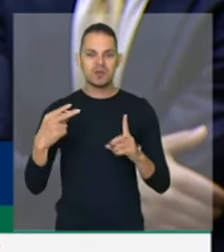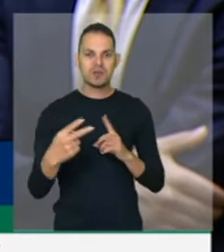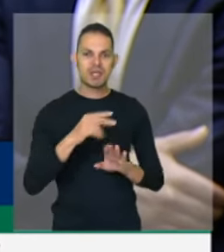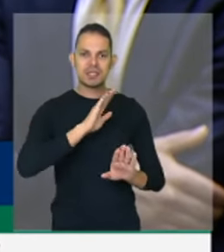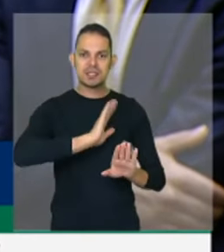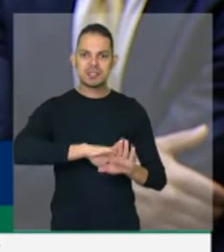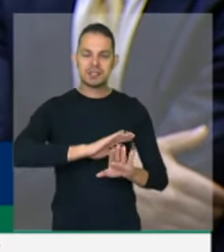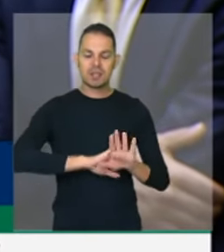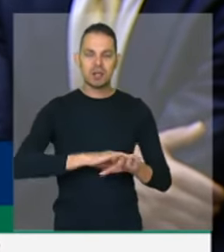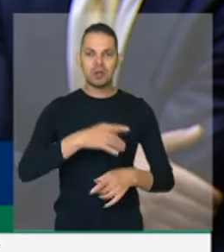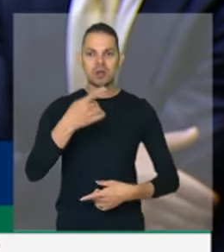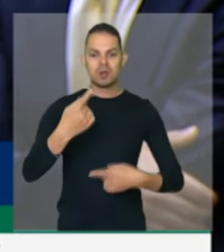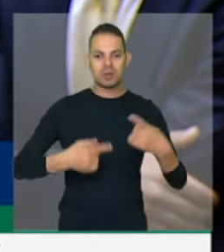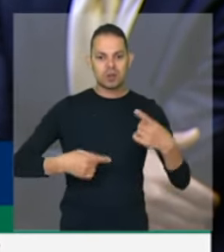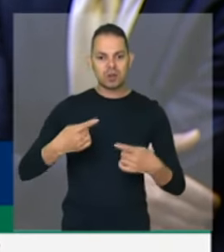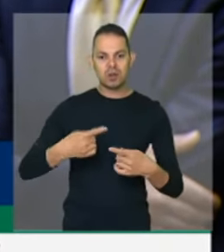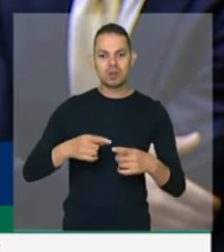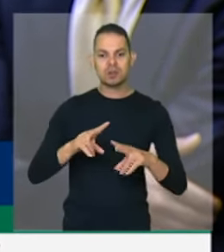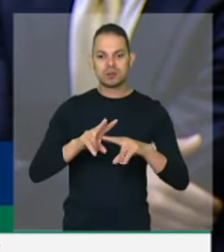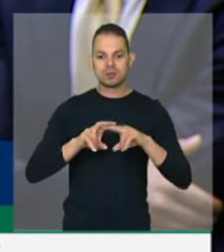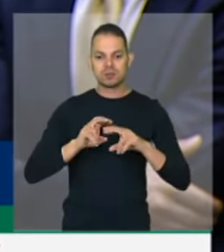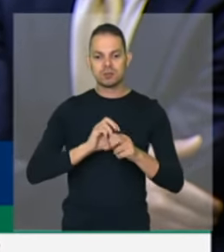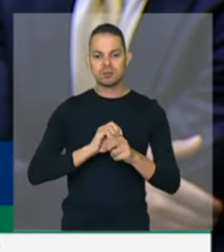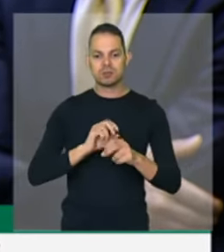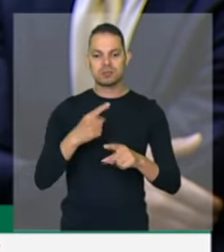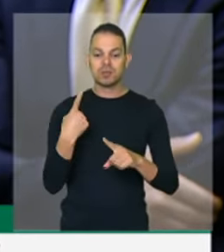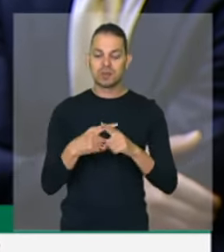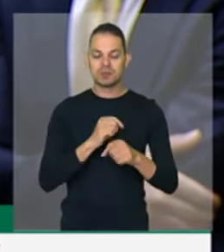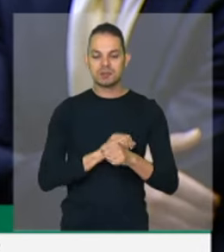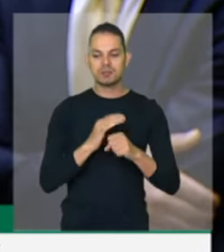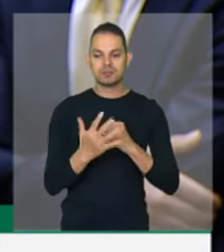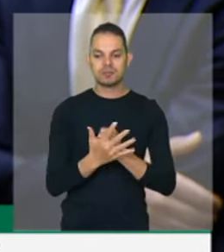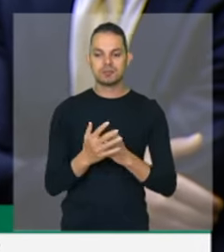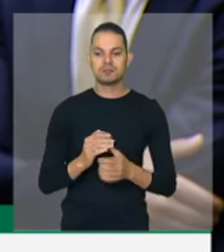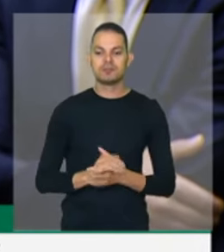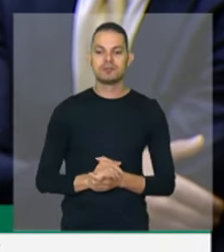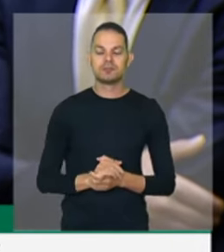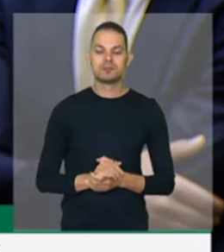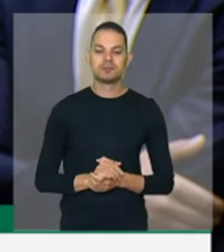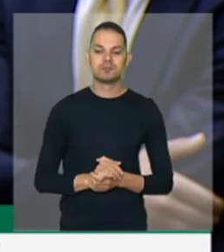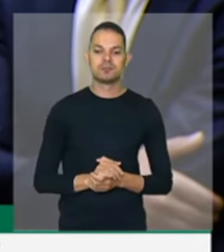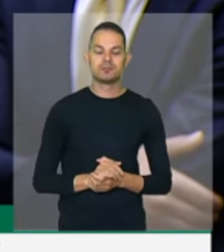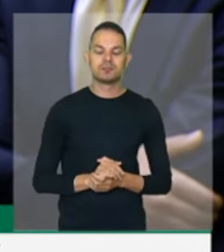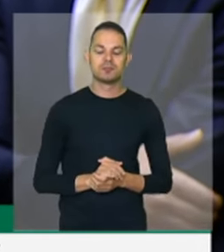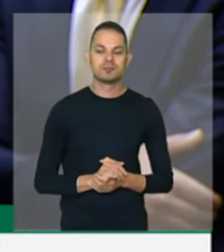POLITIZAÇÃO DA PANDEMIA. -- [DEPUTADO]: APENAS PARA CONCLUIR, PRESIDENTE. -- [DEPUTADO]: A PARTIR DO MOMENTO QUE A GENTE....